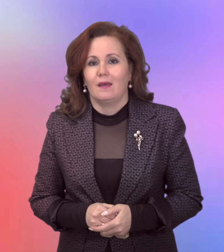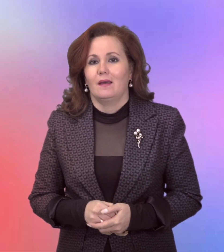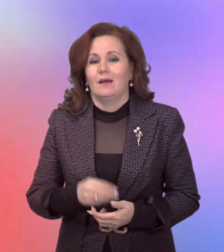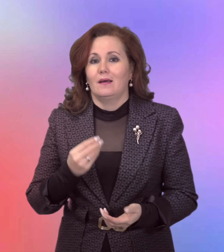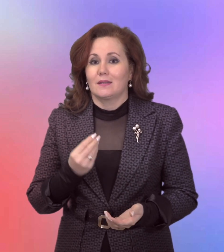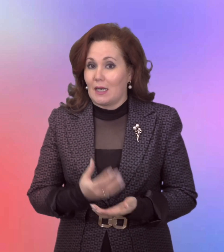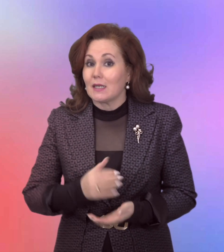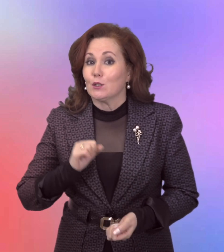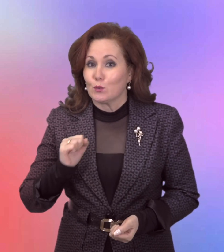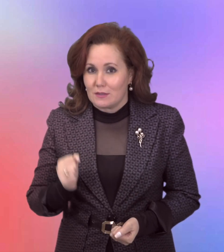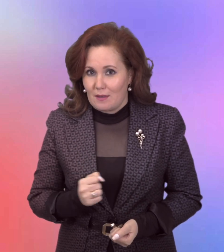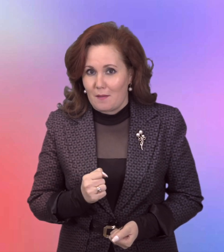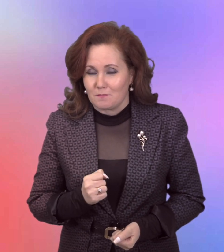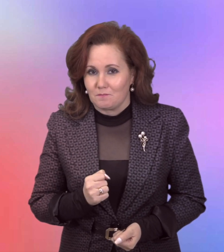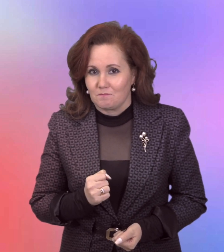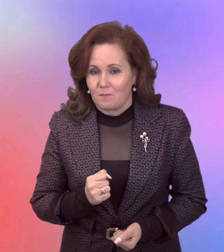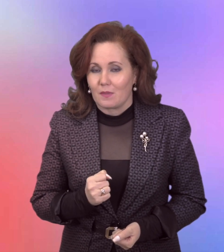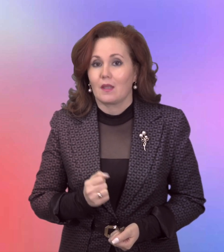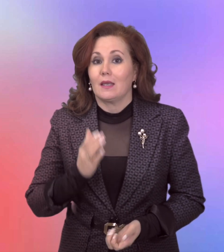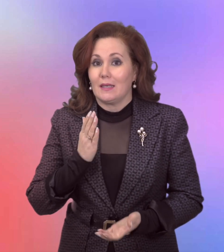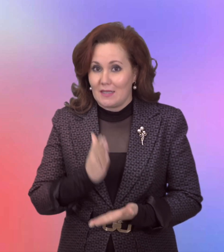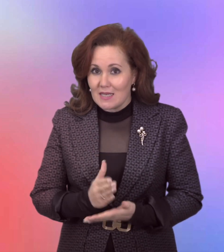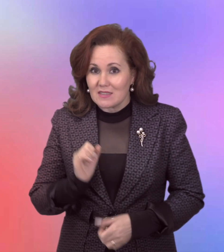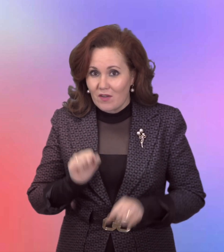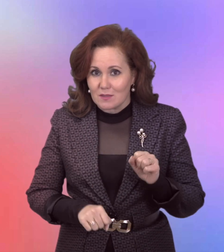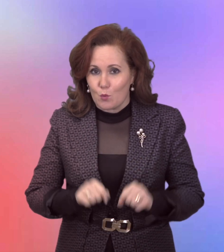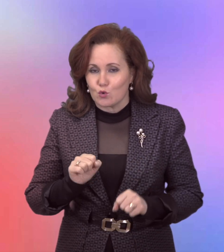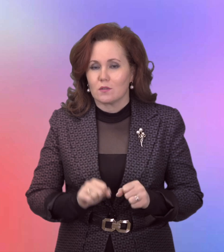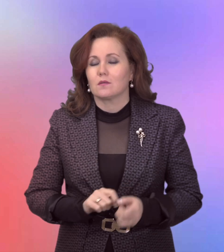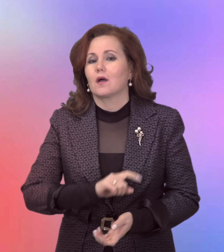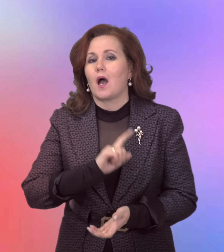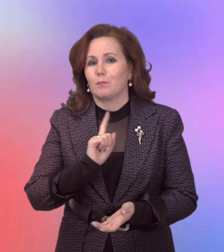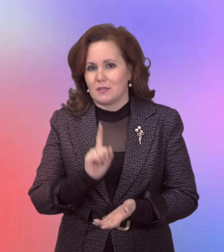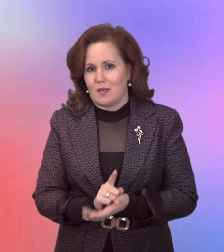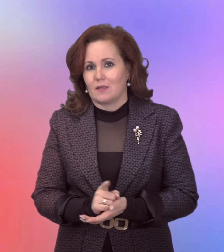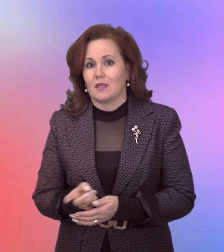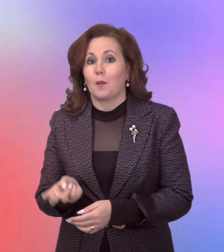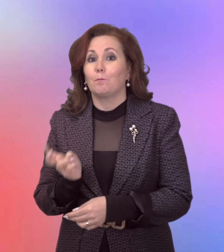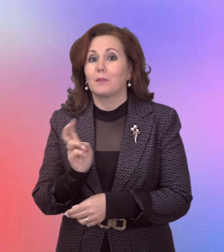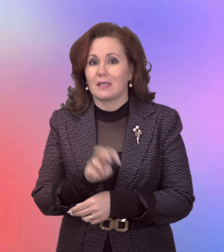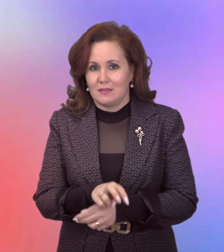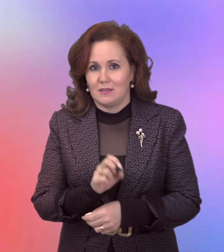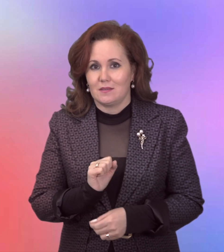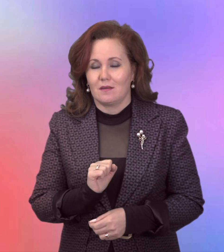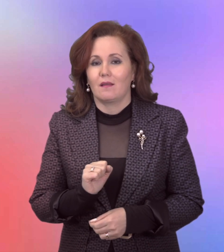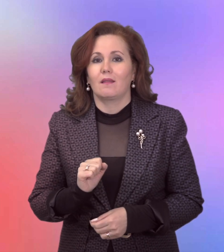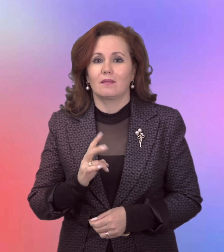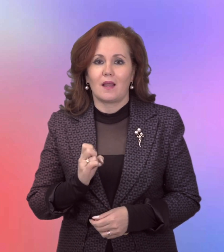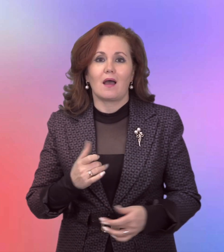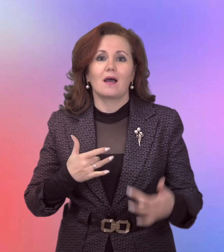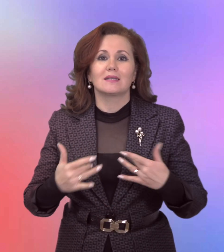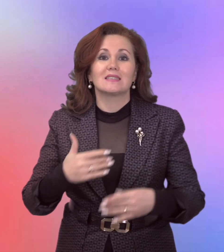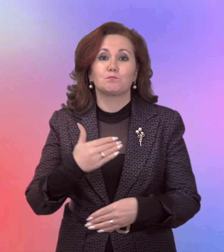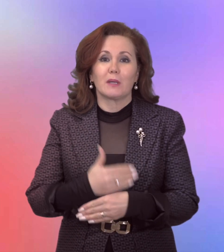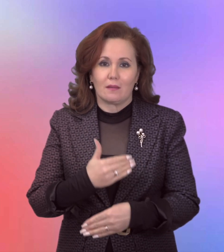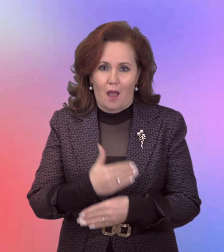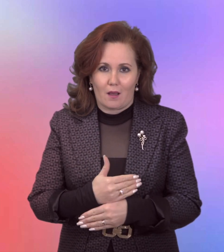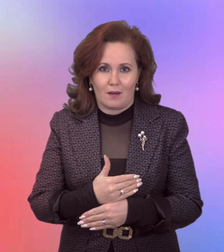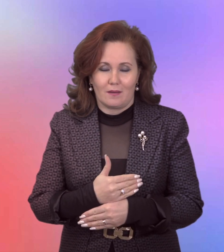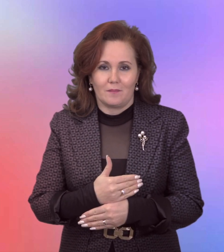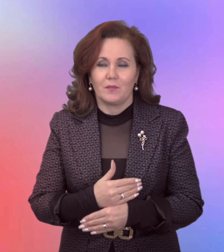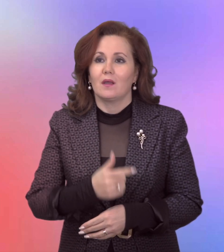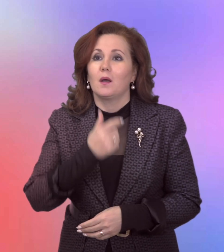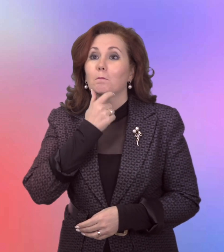Дорогие друзья! Есть возможность — обязательно приходите на спектакли